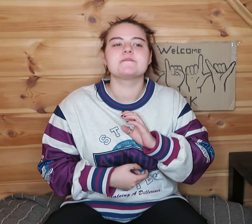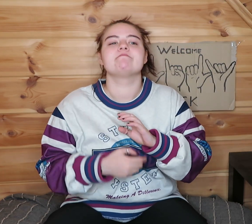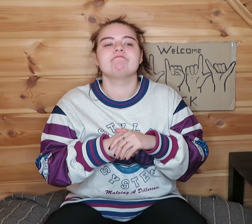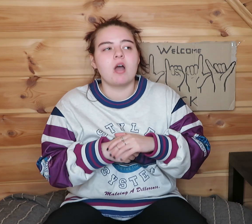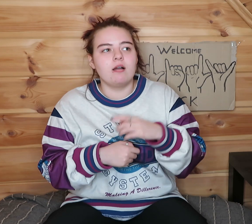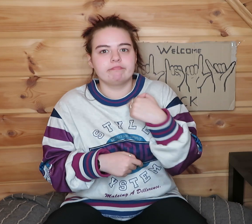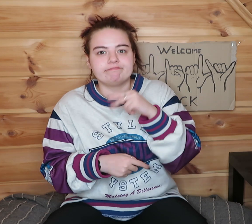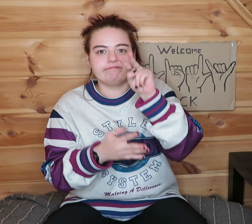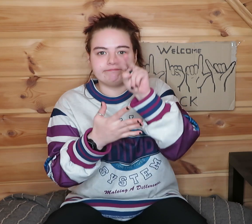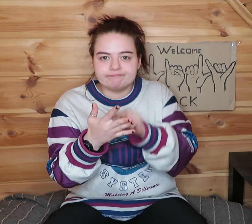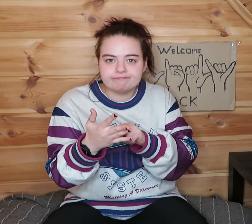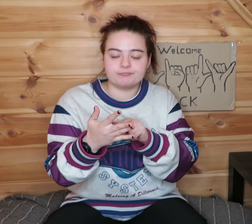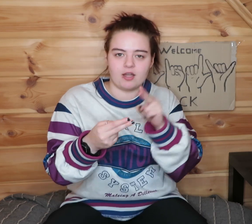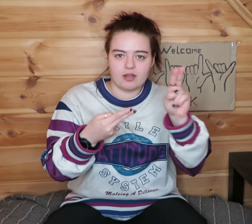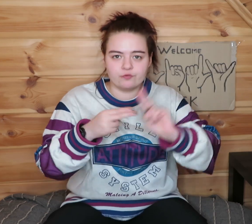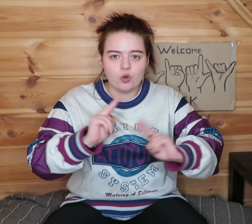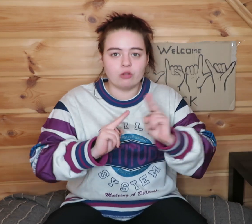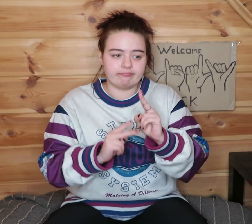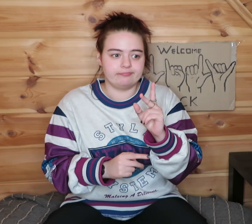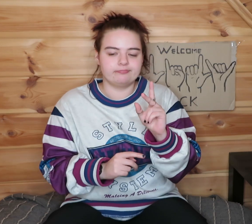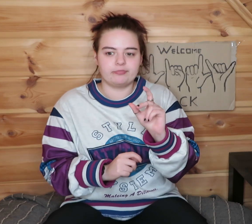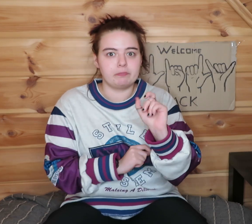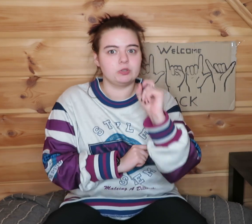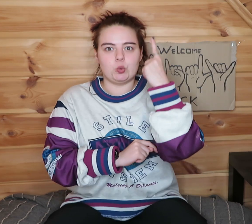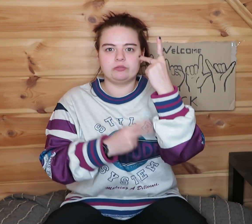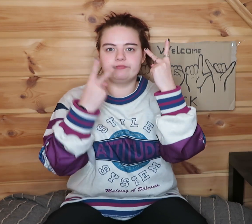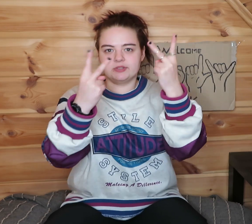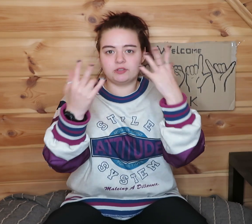Bei den Antworten habe ich heraus gelesen, das es besonders wichtig ist,